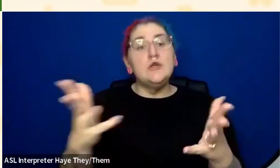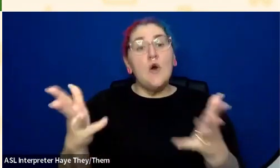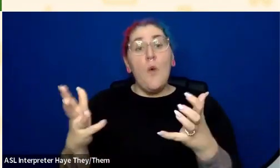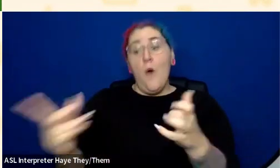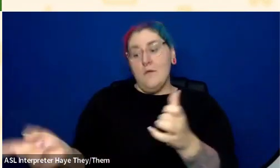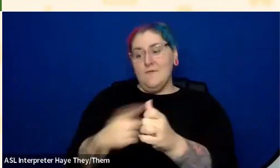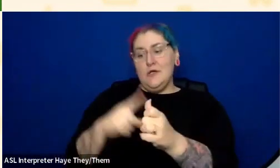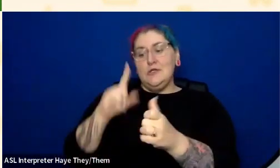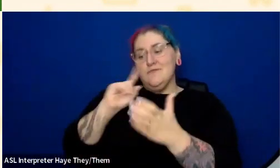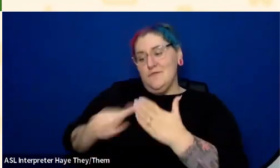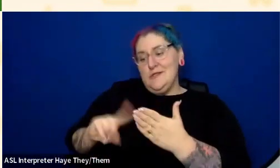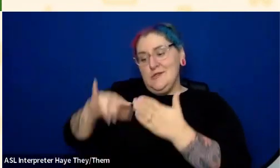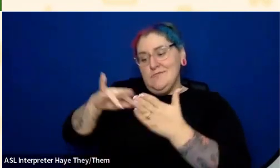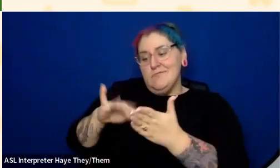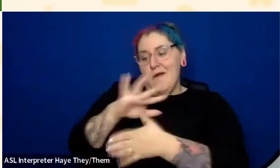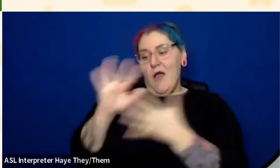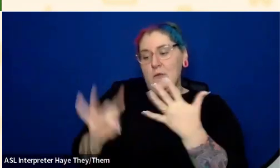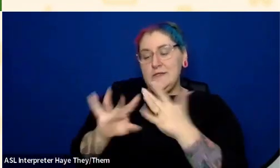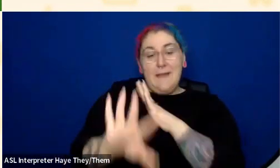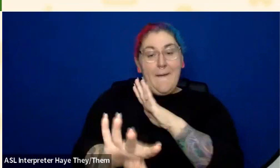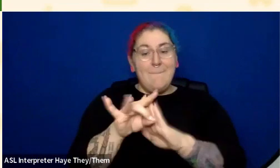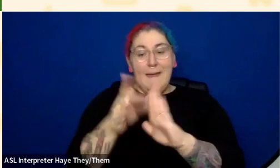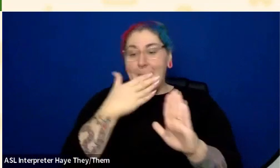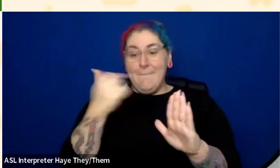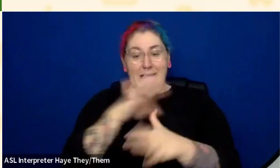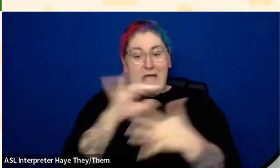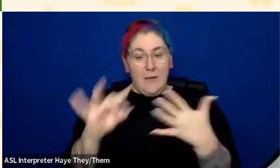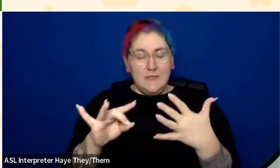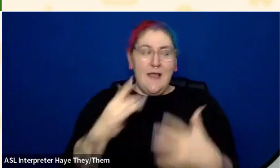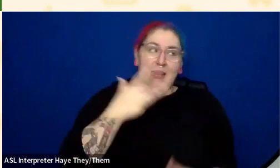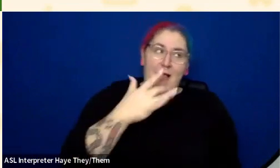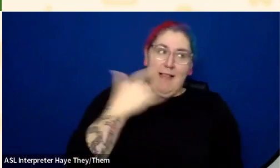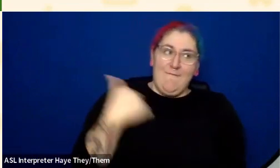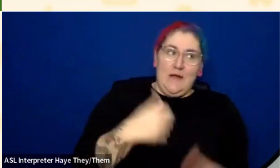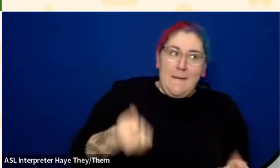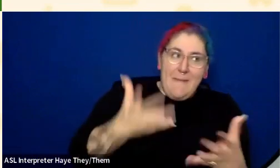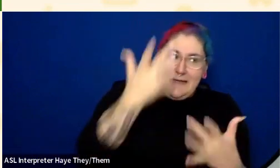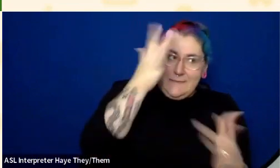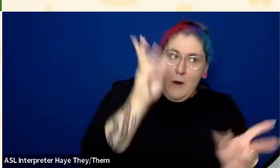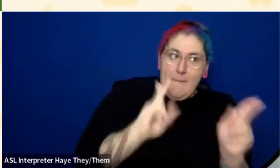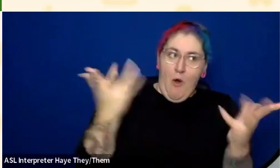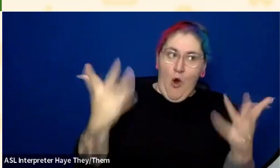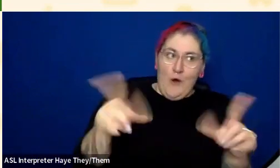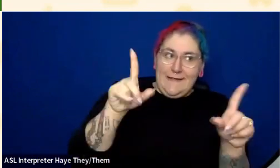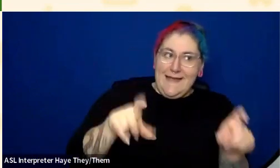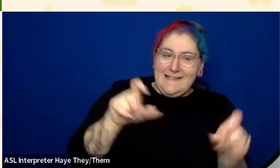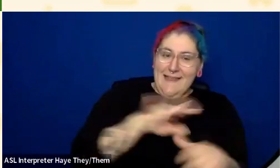elige la mejor. Por suerte para nosotros, muchas personas inteligentes han probado nuestras opciones. Podemos revisar eso y recopilar esa investigación,